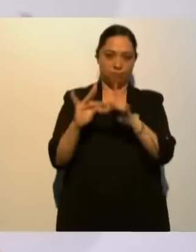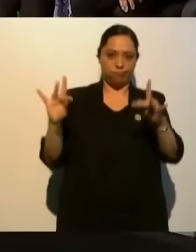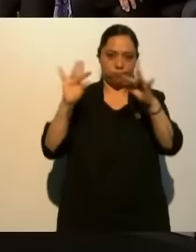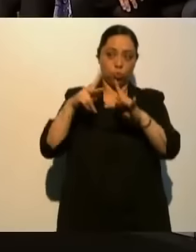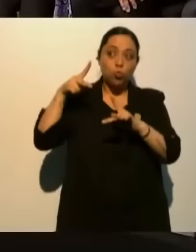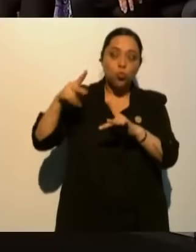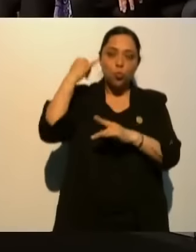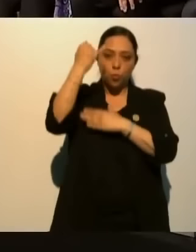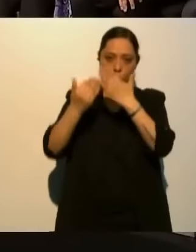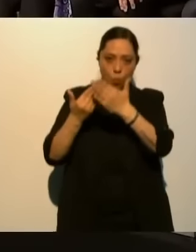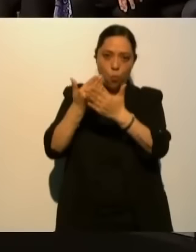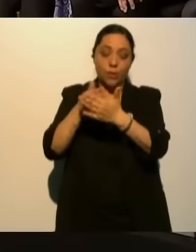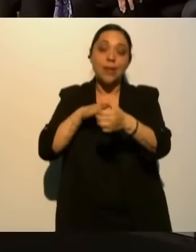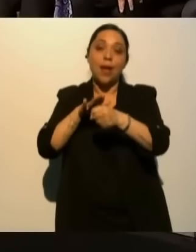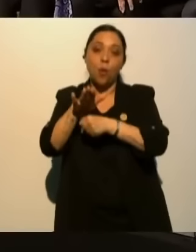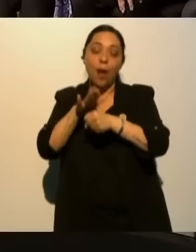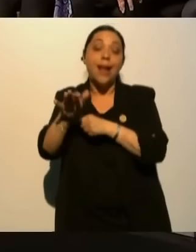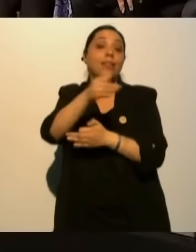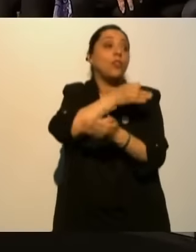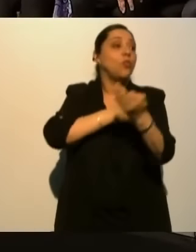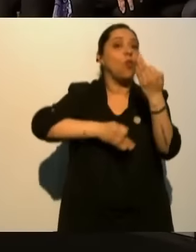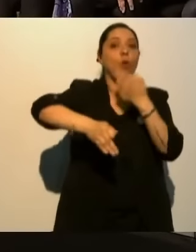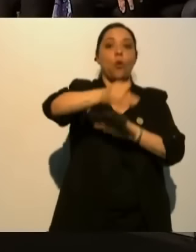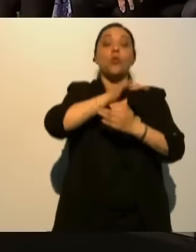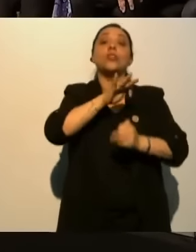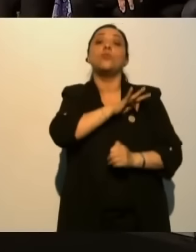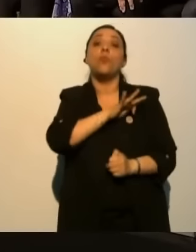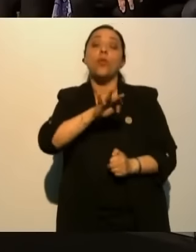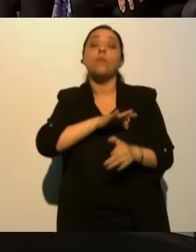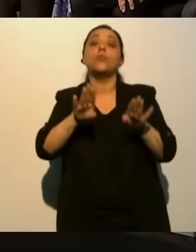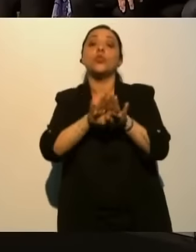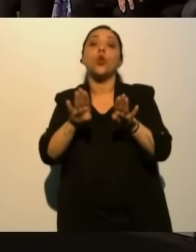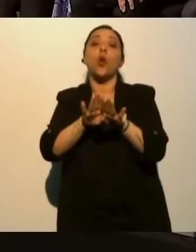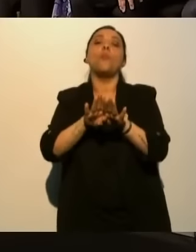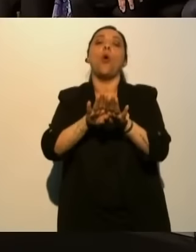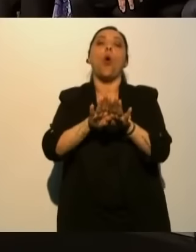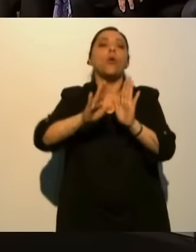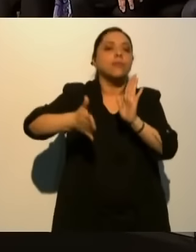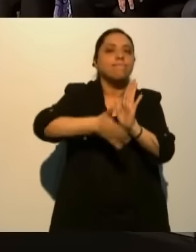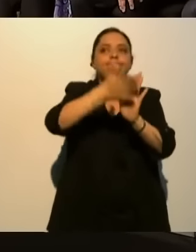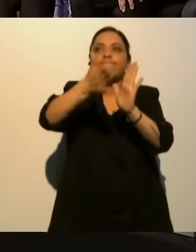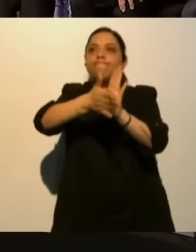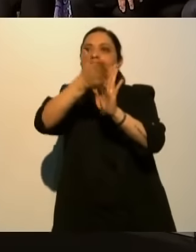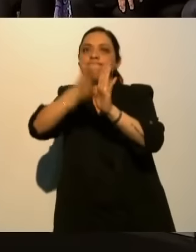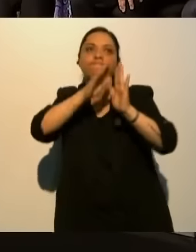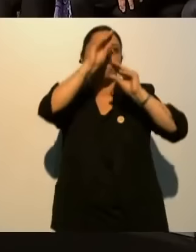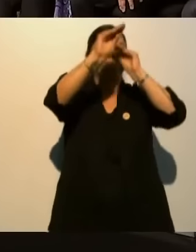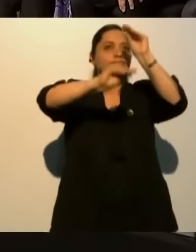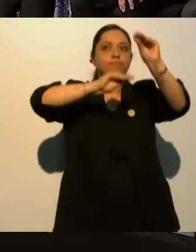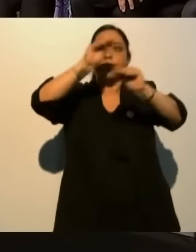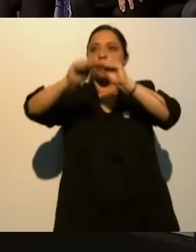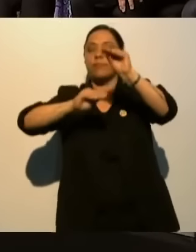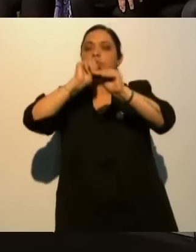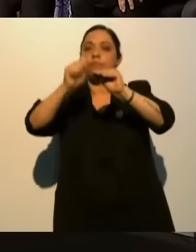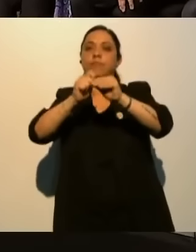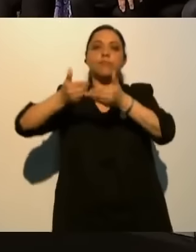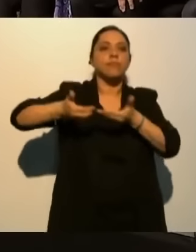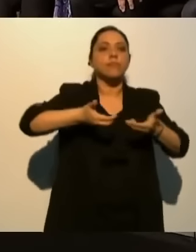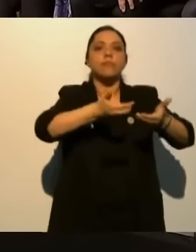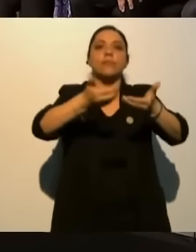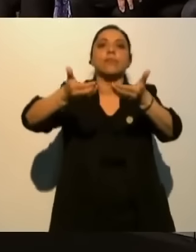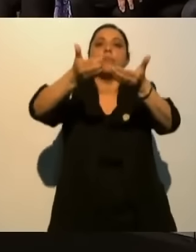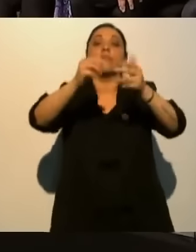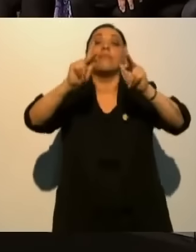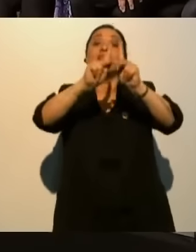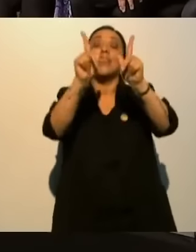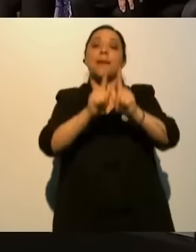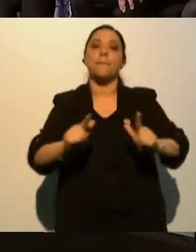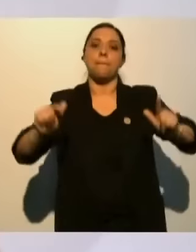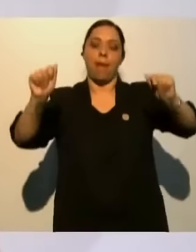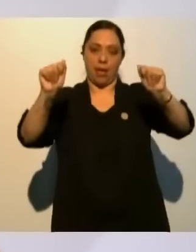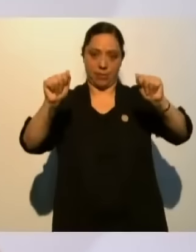y todos podamos construir caminos de paz Es decir que se note que en todo el país estamos